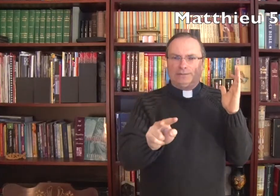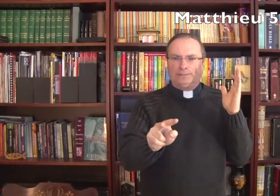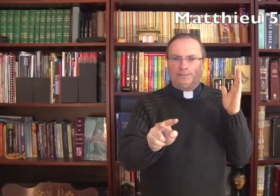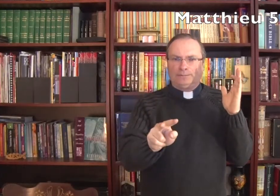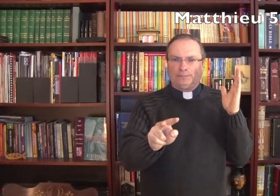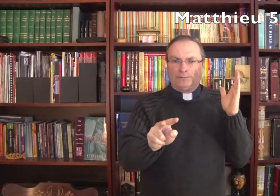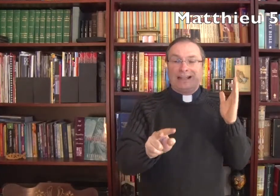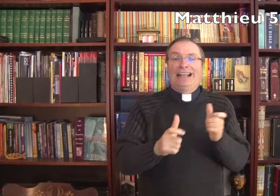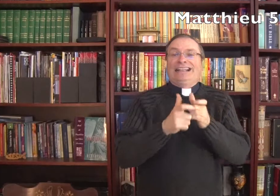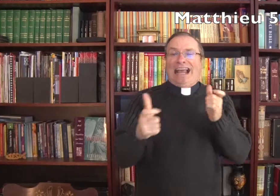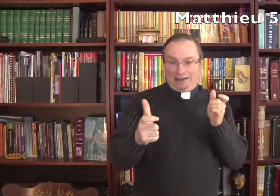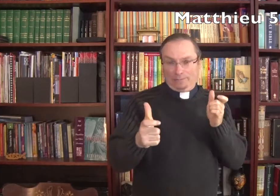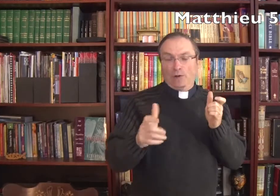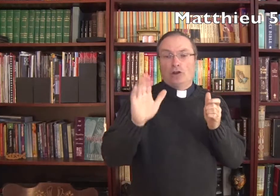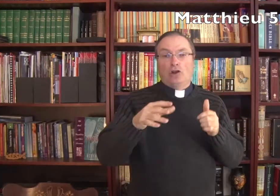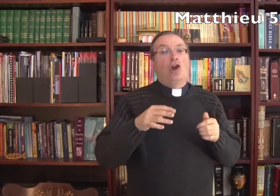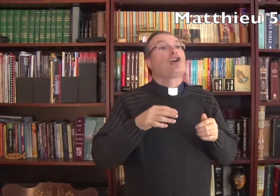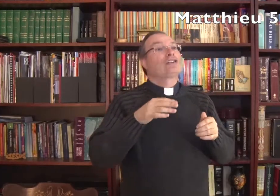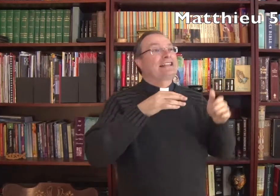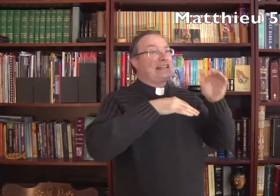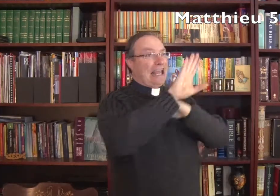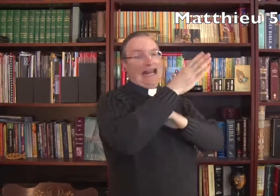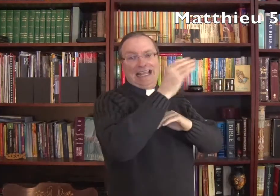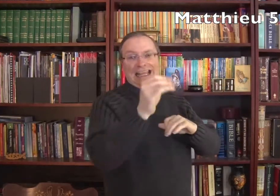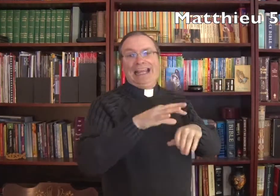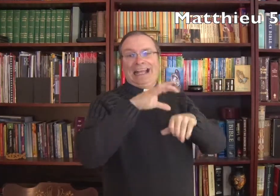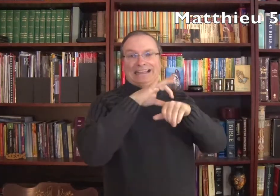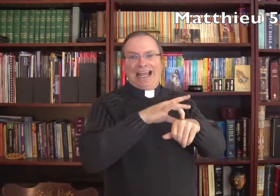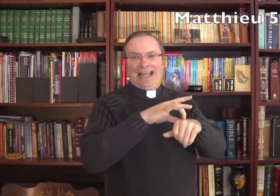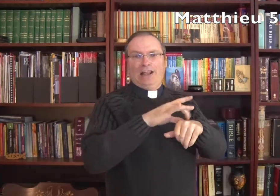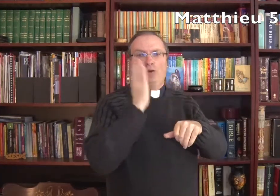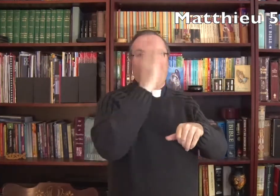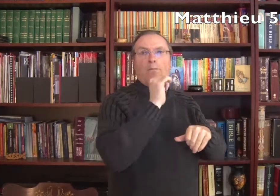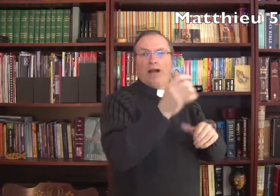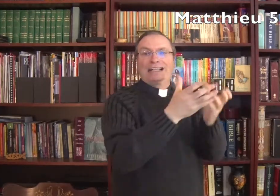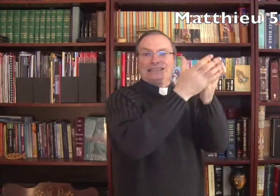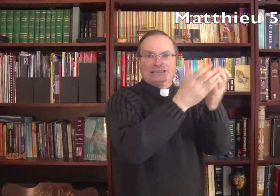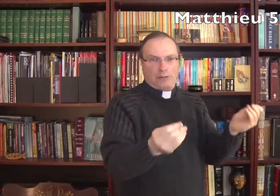tant que le ciel et la terre n’auront pas disparu,